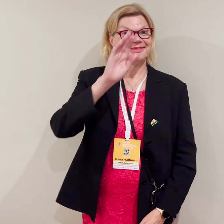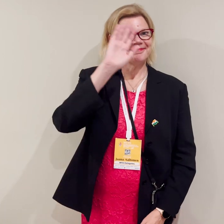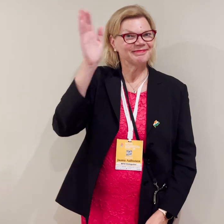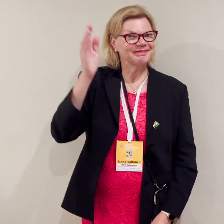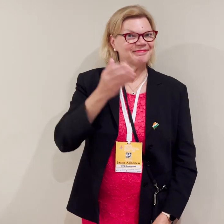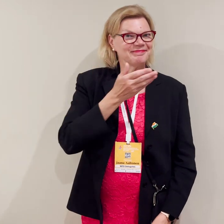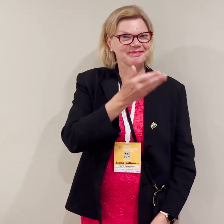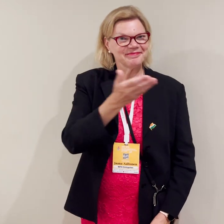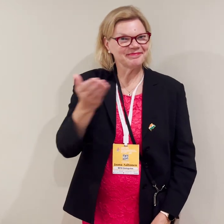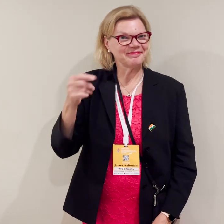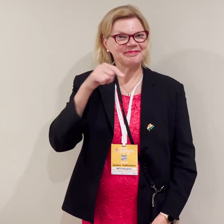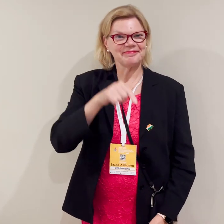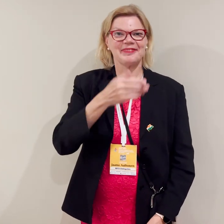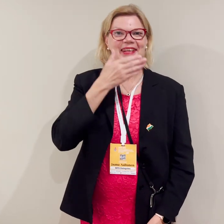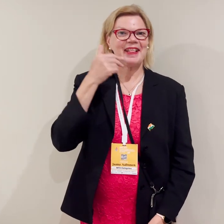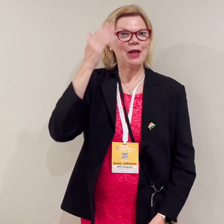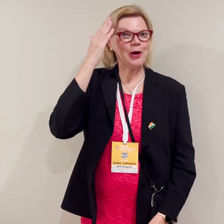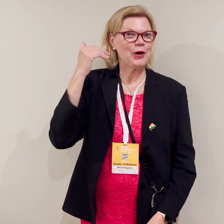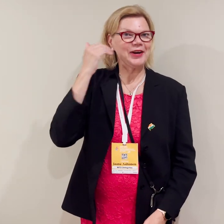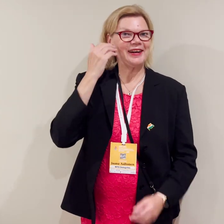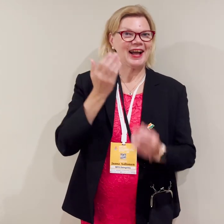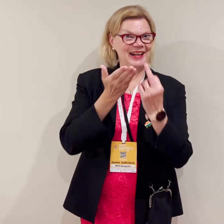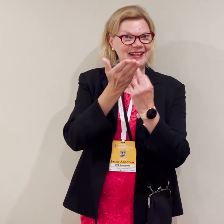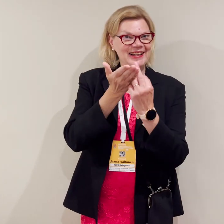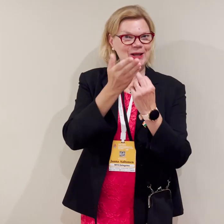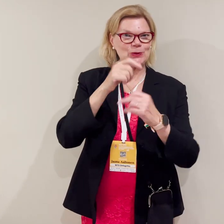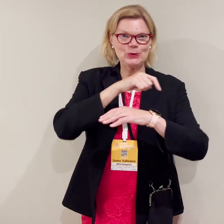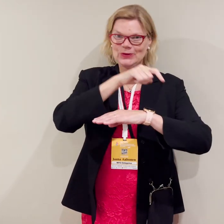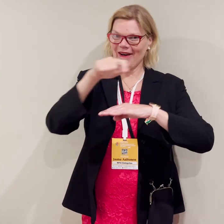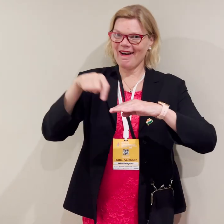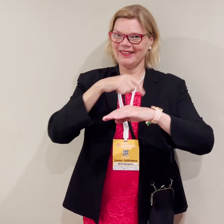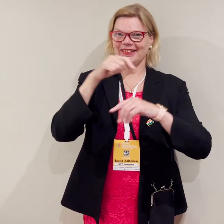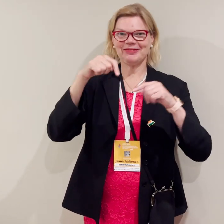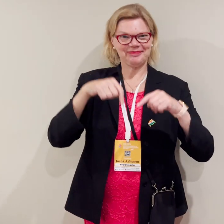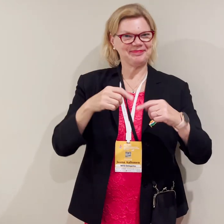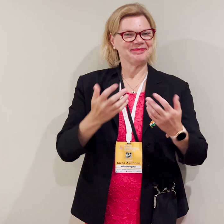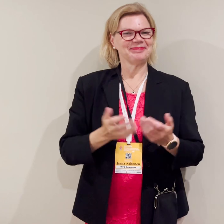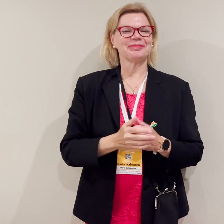Terveisiä Etelä-Koreasta, Jejun saarelta!